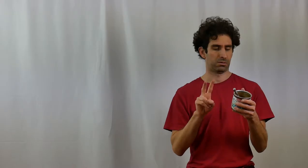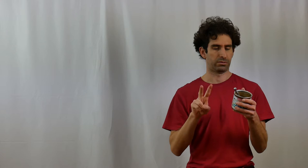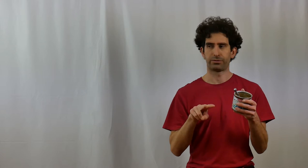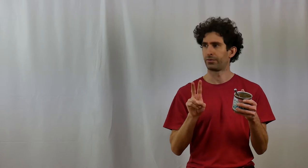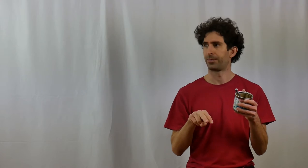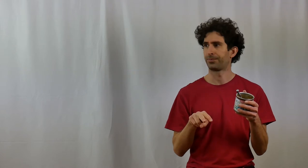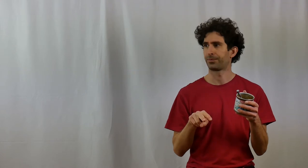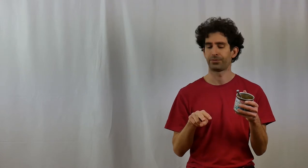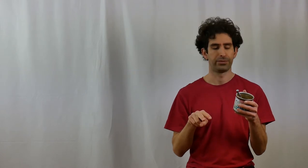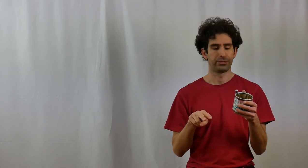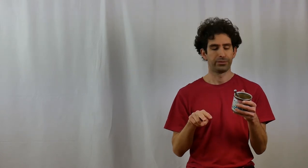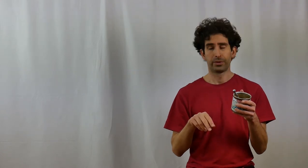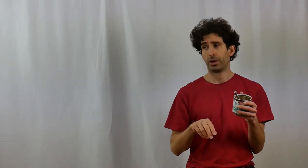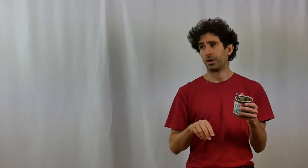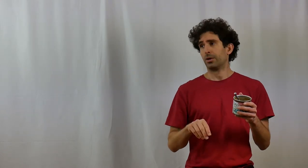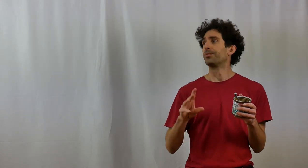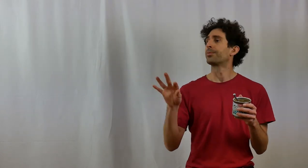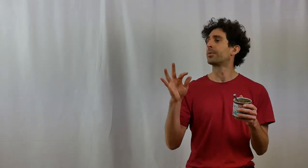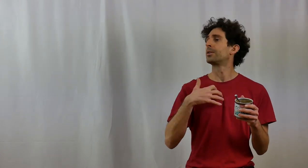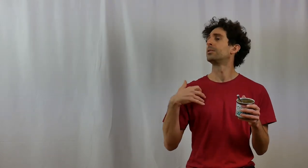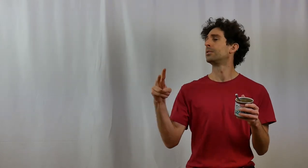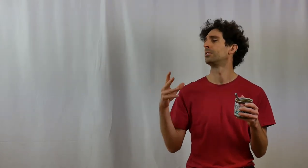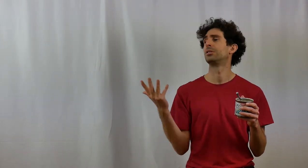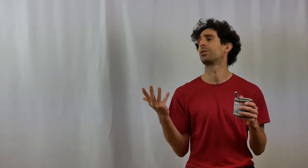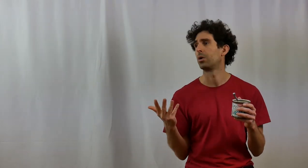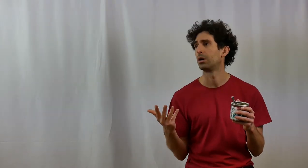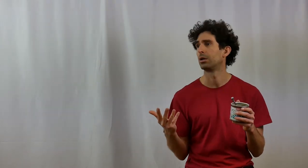C'est vrai. Bon, c'est quoi tes explications scientifiques ?